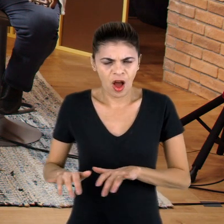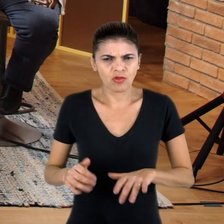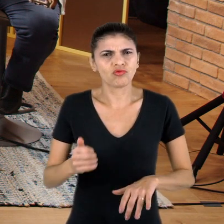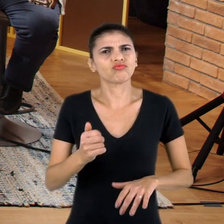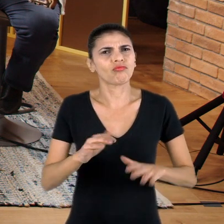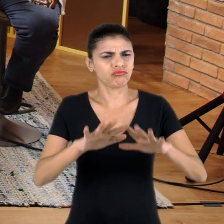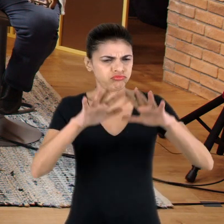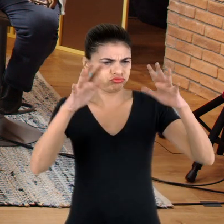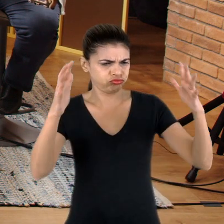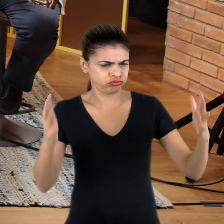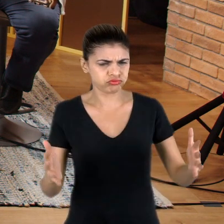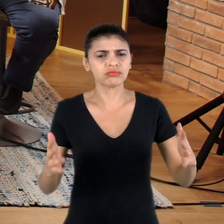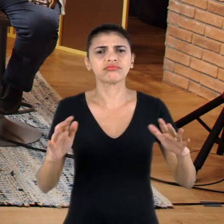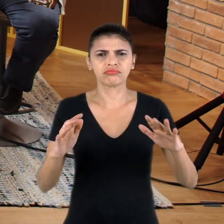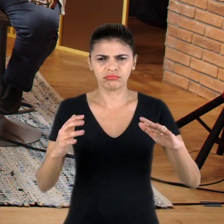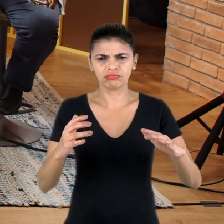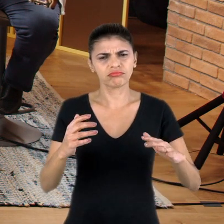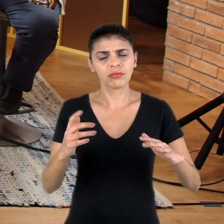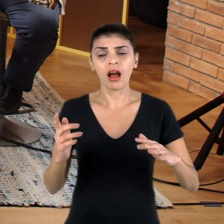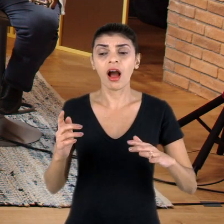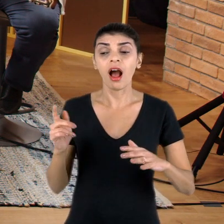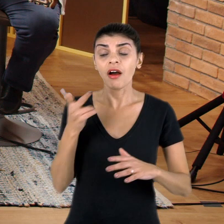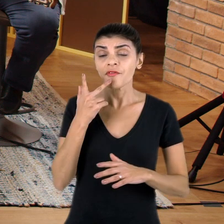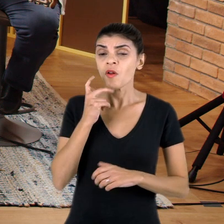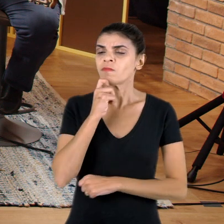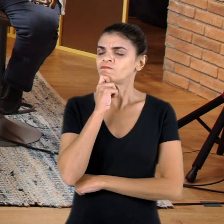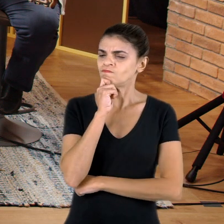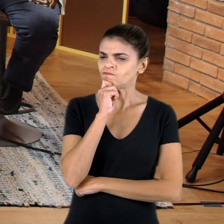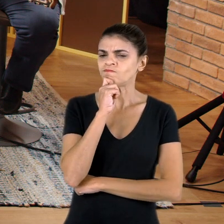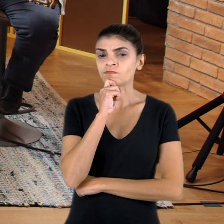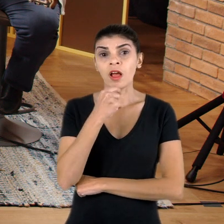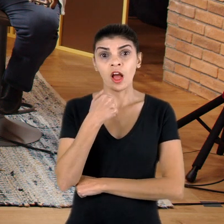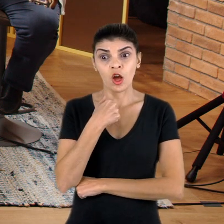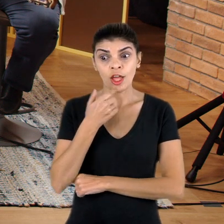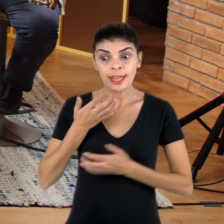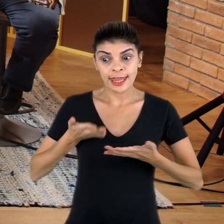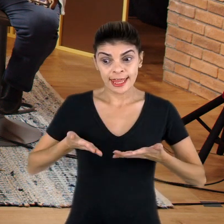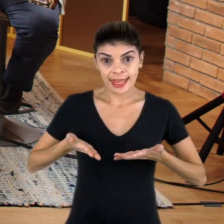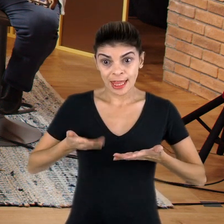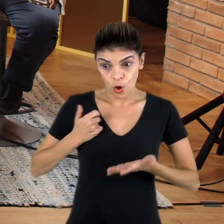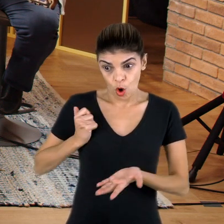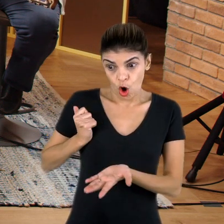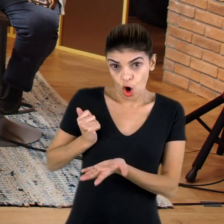quando eu nasci, e que ela falou: "Eu comprei quando você nasceu."